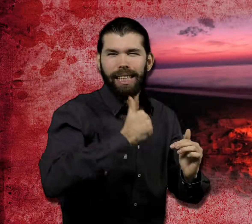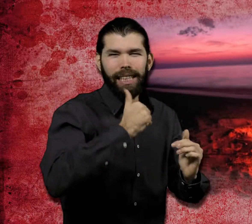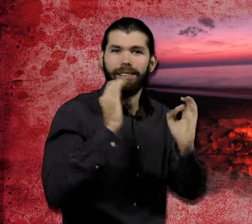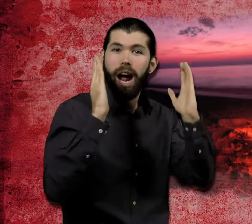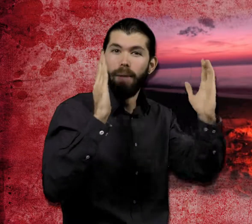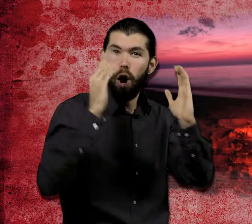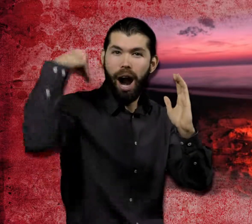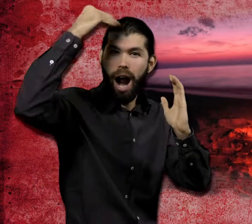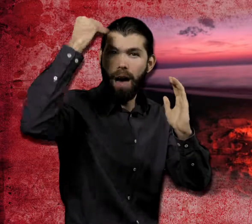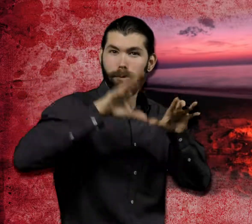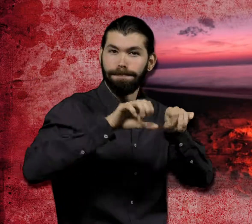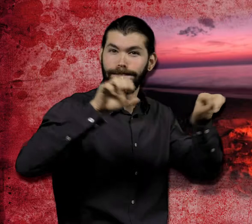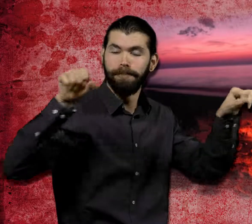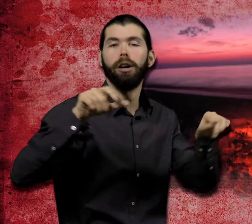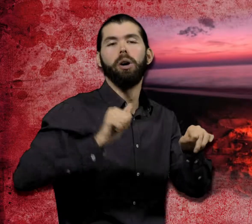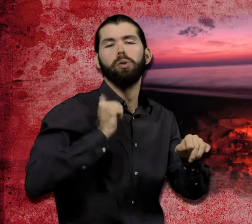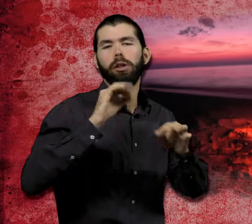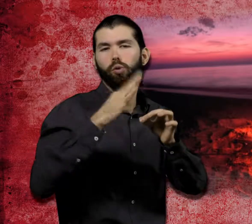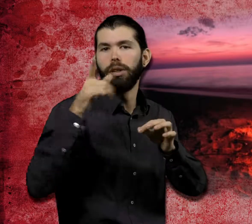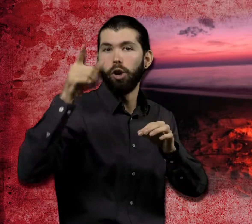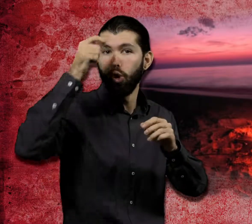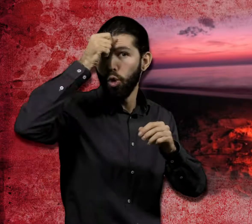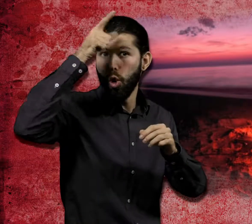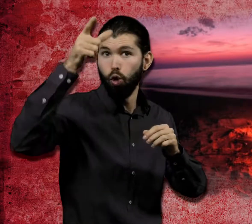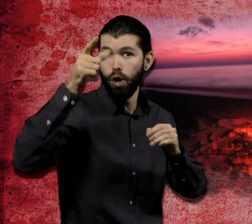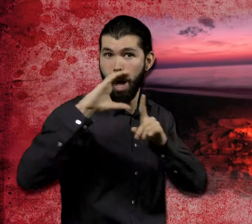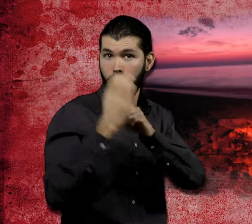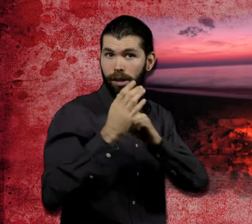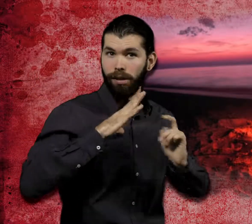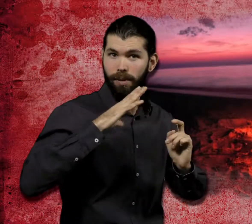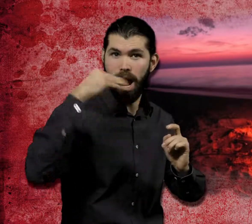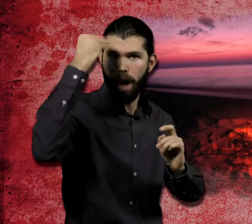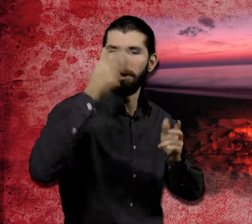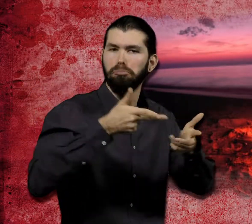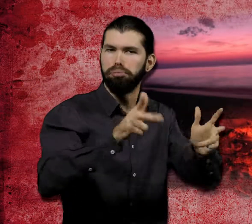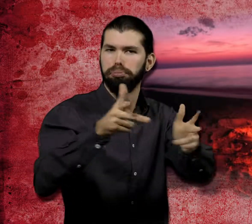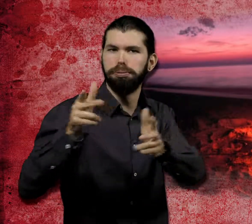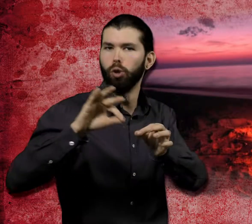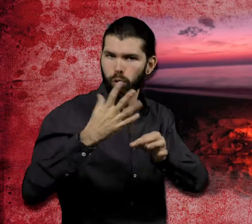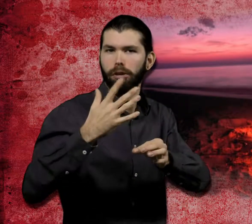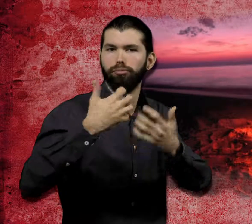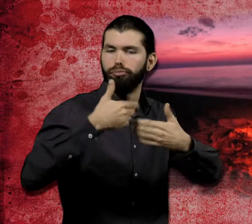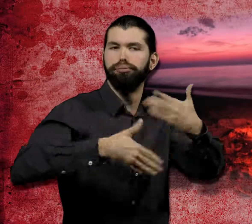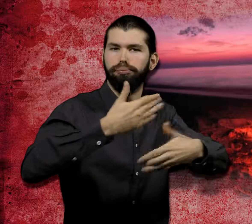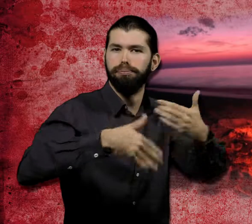es va mantenir més endavant gràcies a la permissivitat cultural dels àrabs i en èpoques més dures va sobreviure per l'arrelament en l’àmbit familiar.